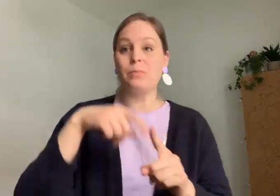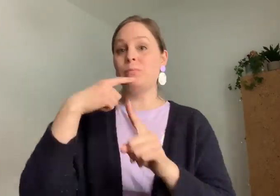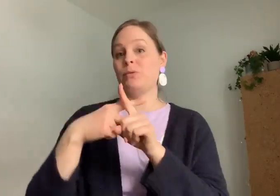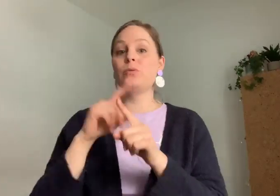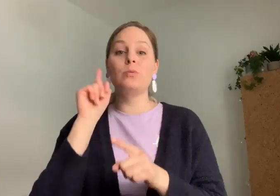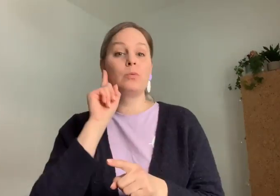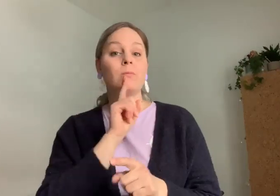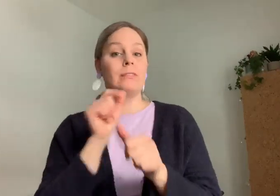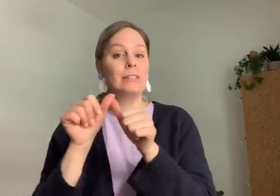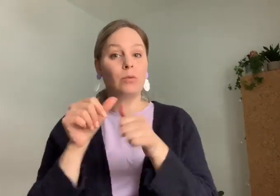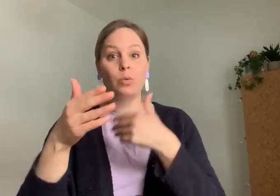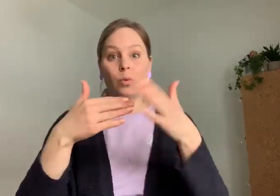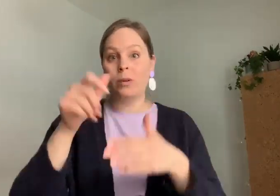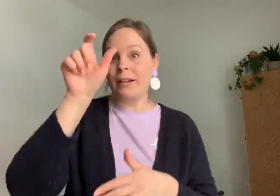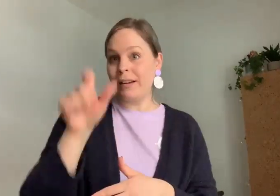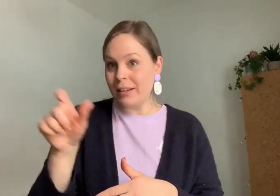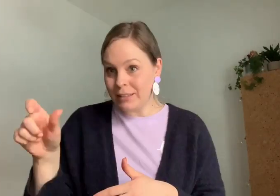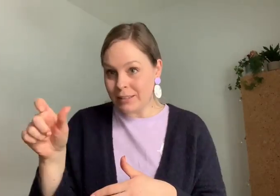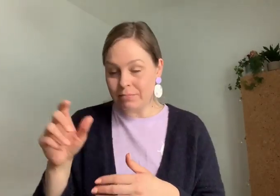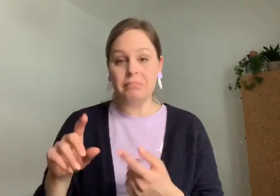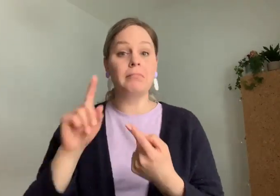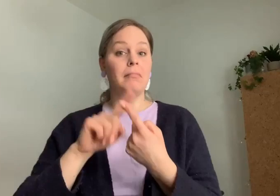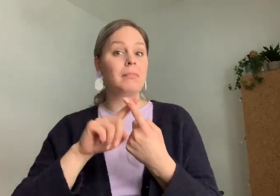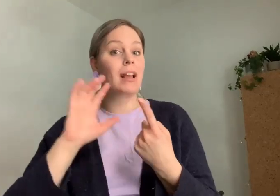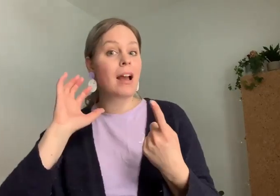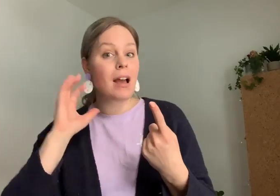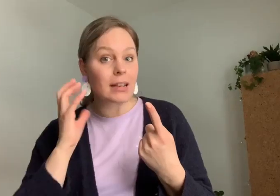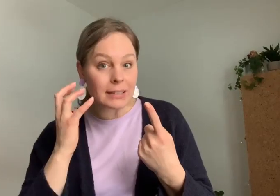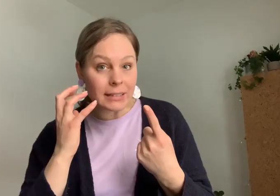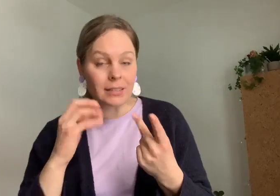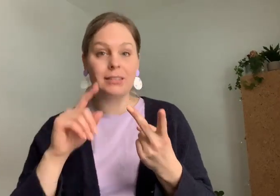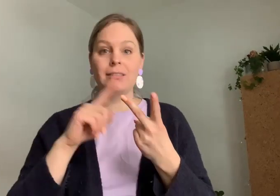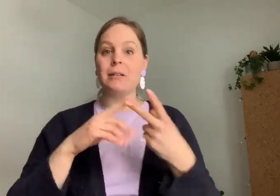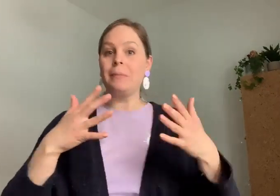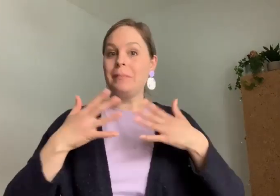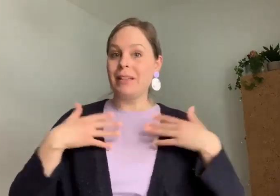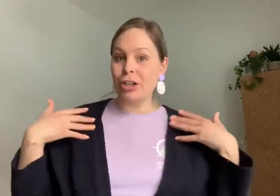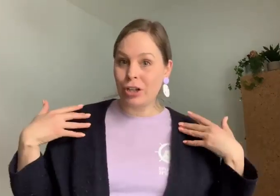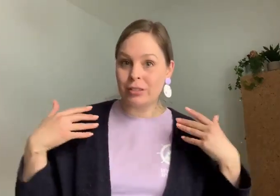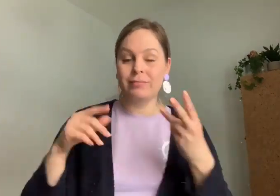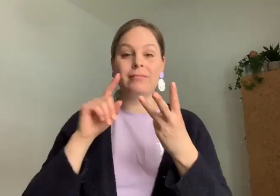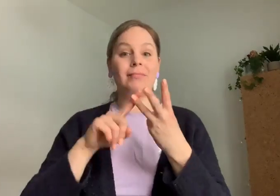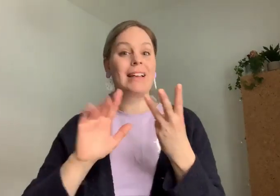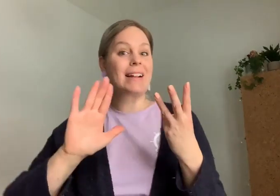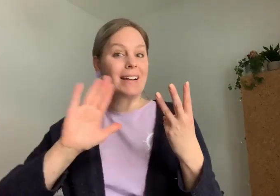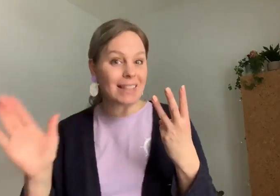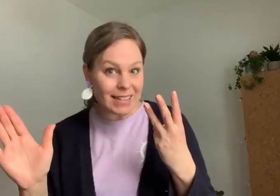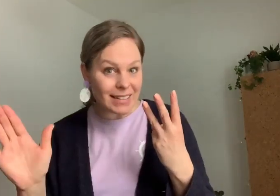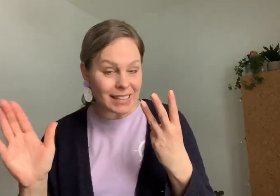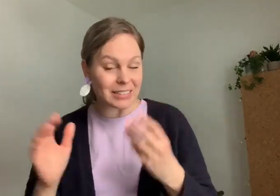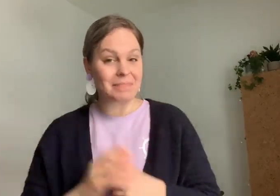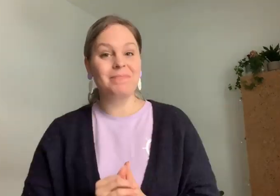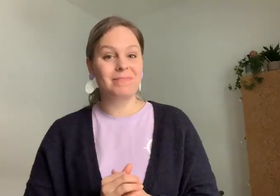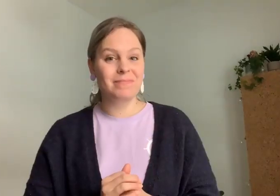sekä liiton työntekijät Annika Aalto, Pirkko Selin-Grönlund ja Leena Savolainen.